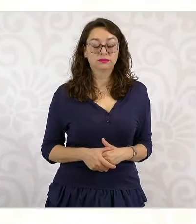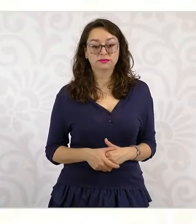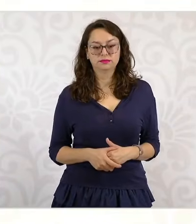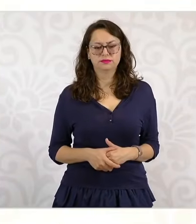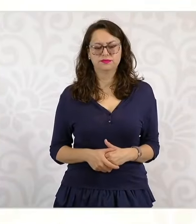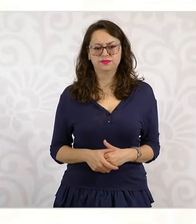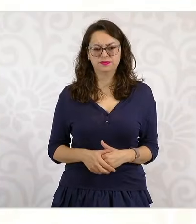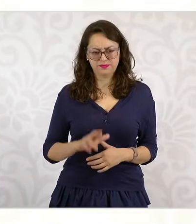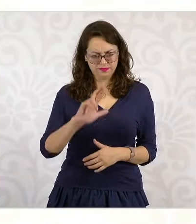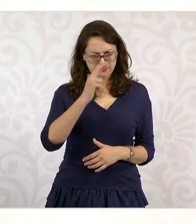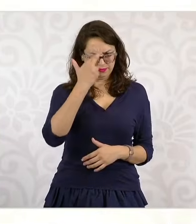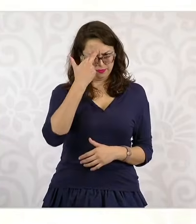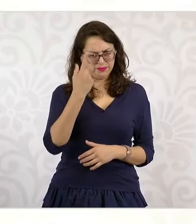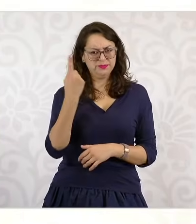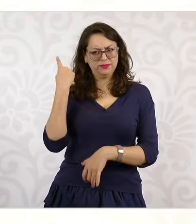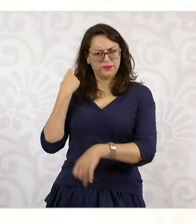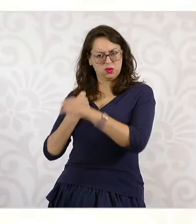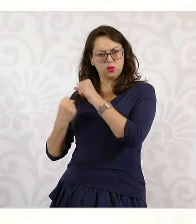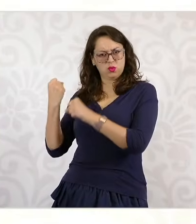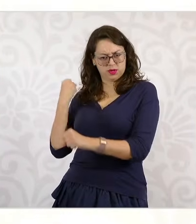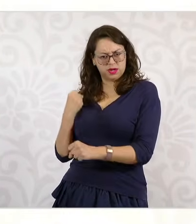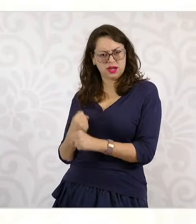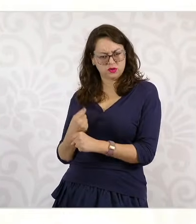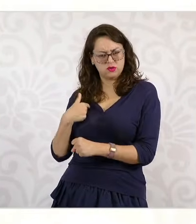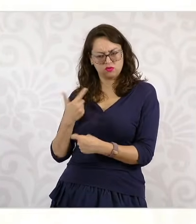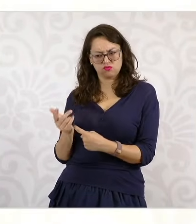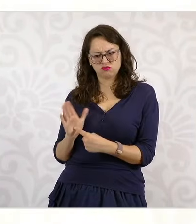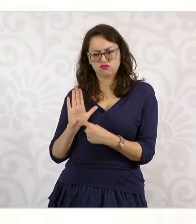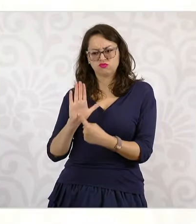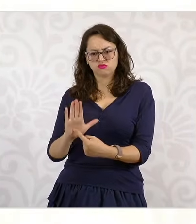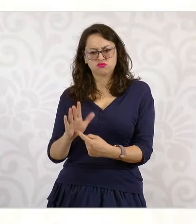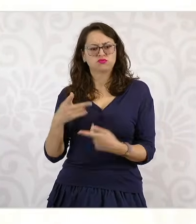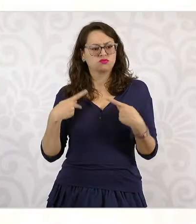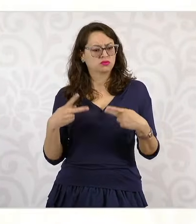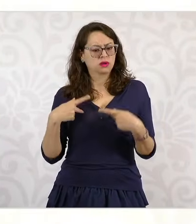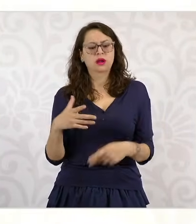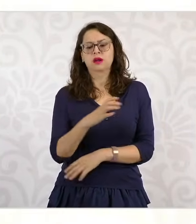unos datos de la nuestra gente en el campo, nuestra gente en servicios de los restaurantes,